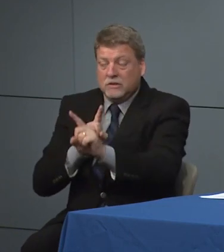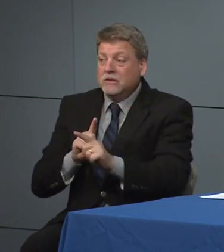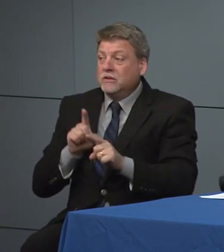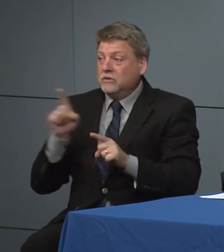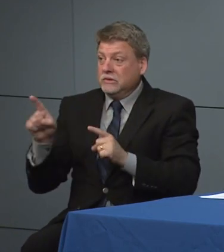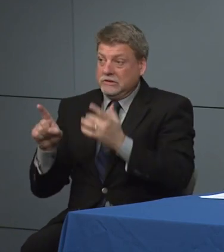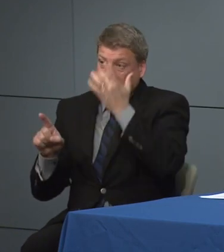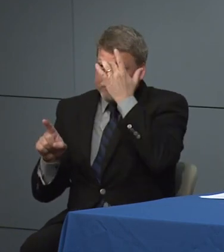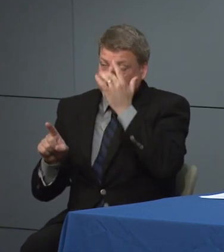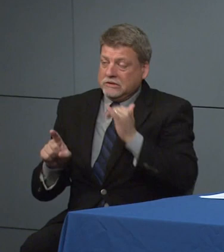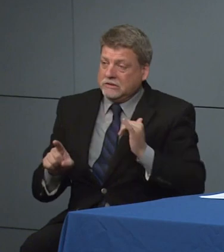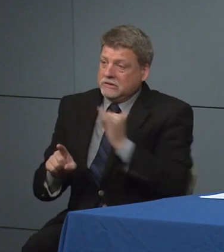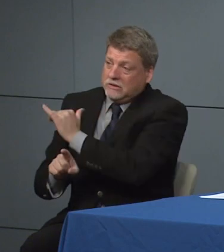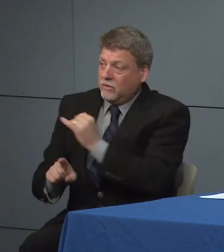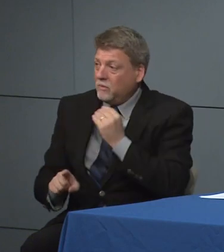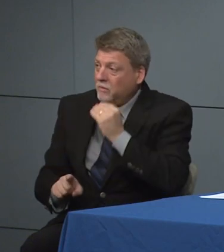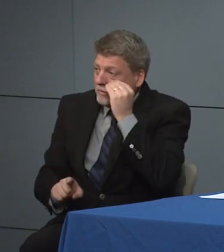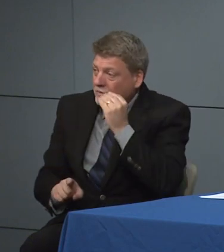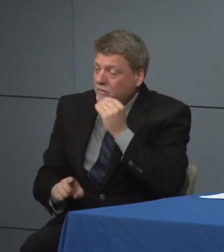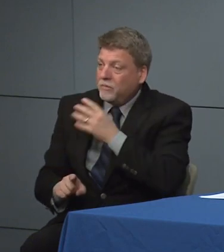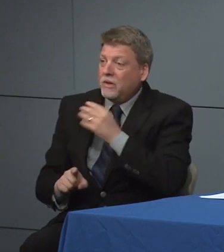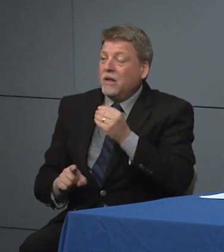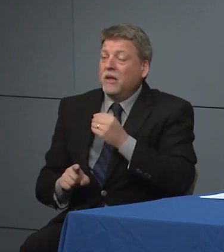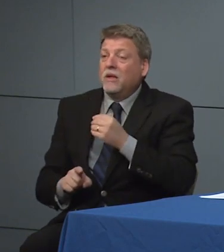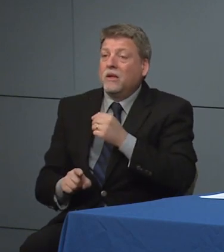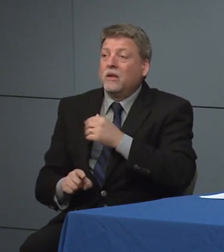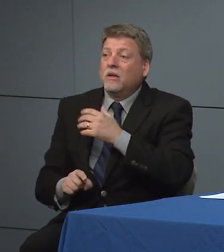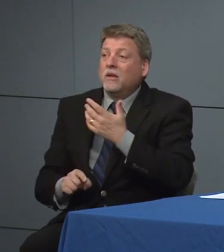distancia de una persona si están enfermos quédense en casa